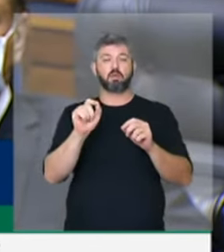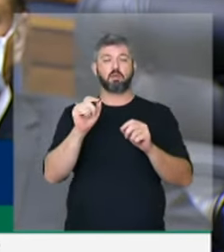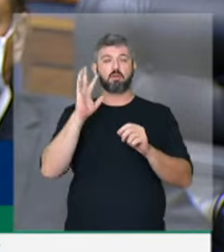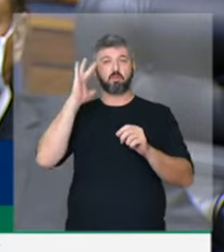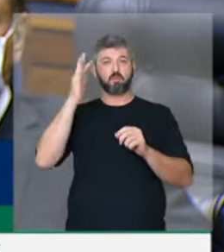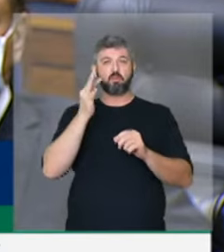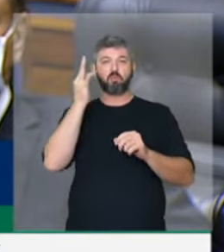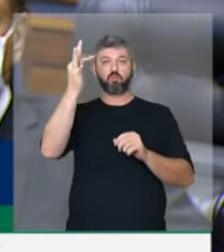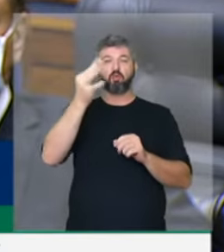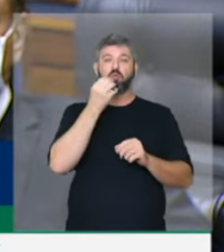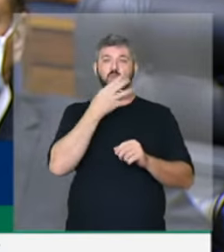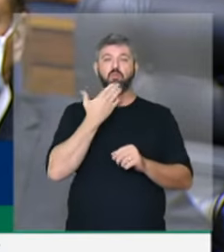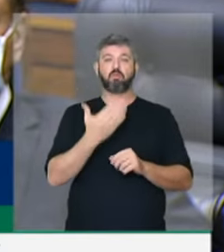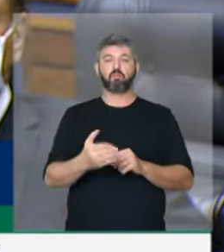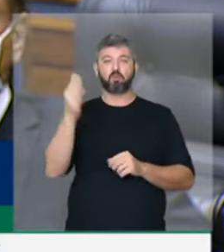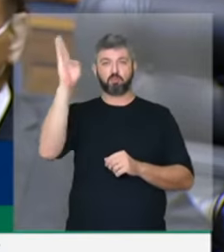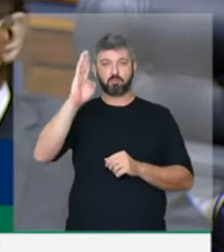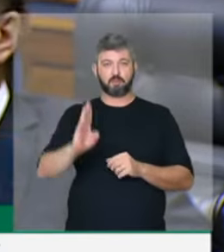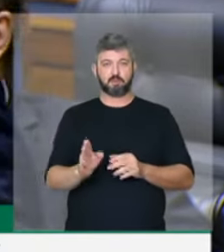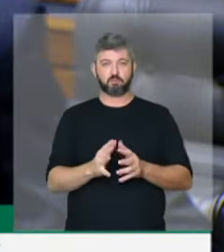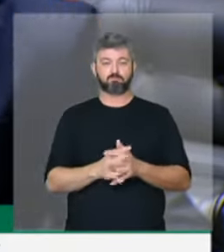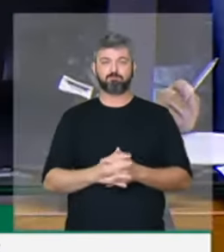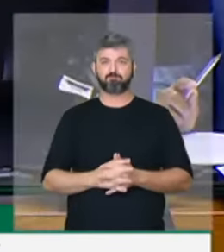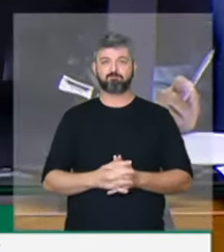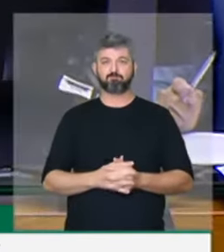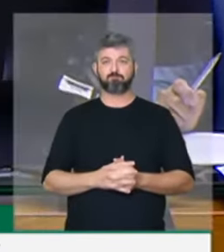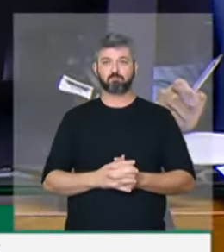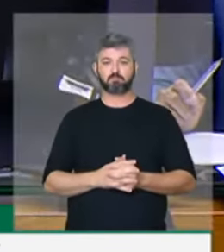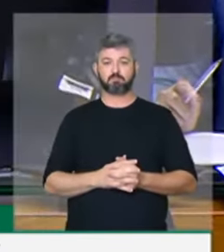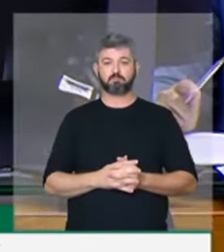TÚNEL PARA O NOSSO PAÍS. -- [PRESIDENTE]: COMO ORIENTA O PCDOB? -- [DEPUTADO]: SENHOR